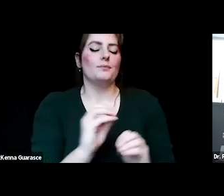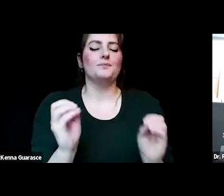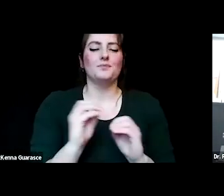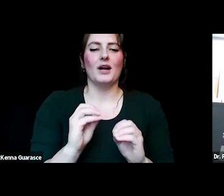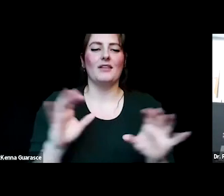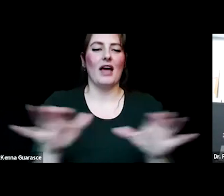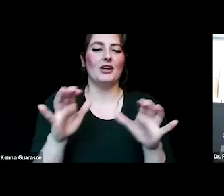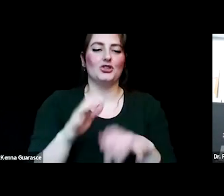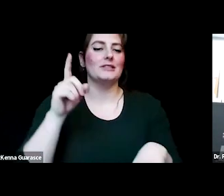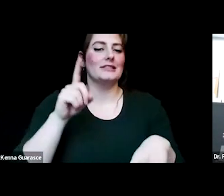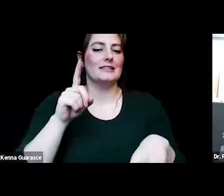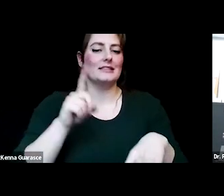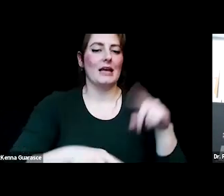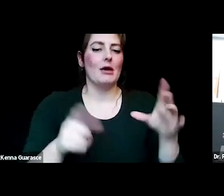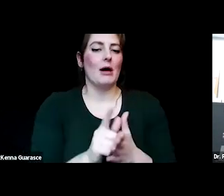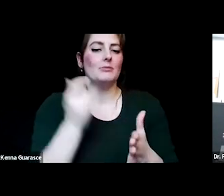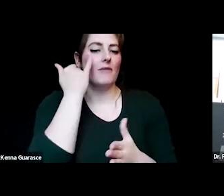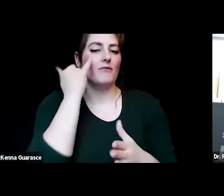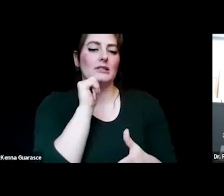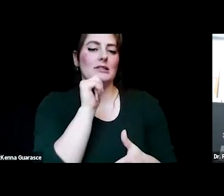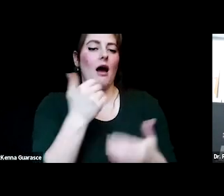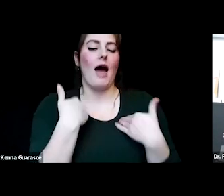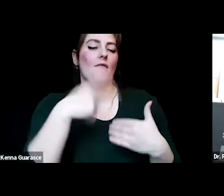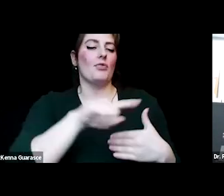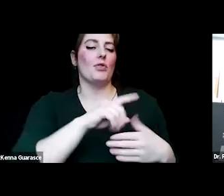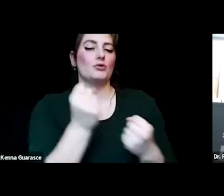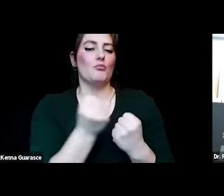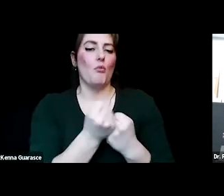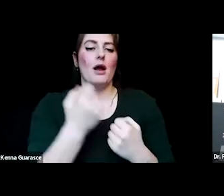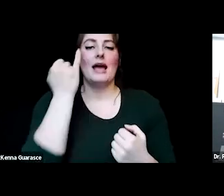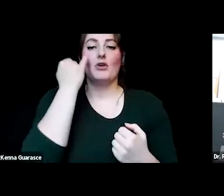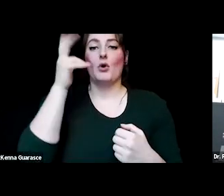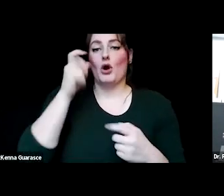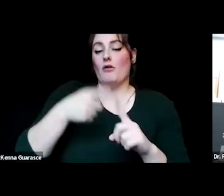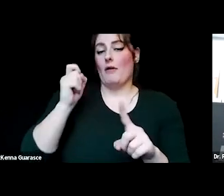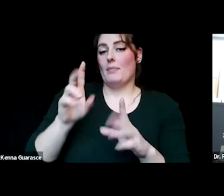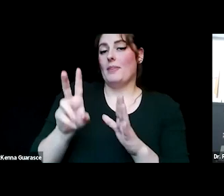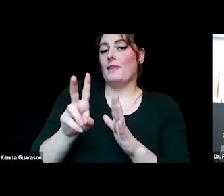Y en tercer lugar, quienes hacen el trabajo de campo, como escucharon en el video, como escucharon directamente de DeAnthony y Hanna,